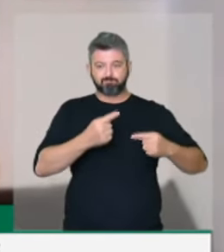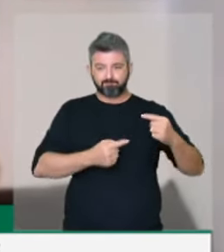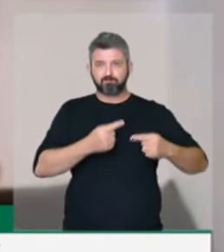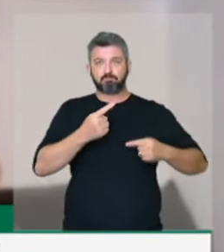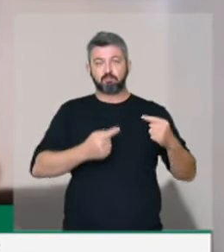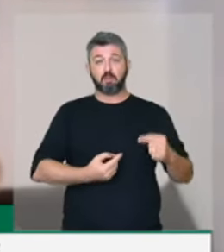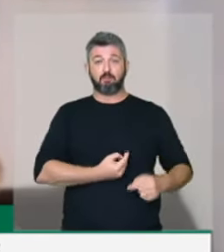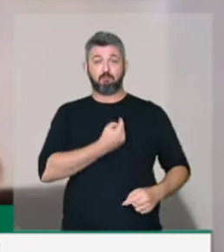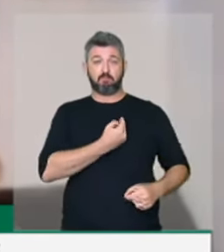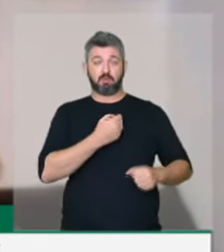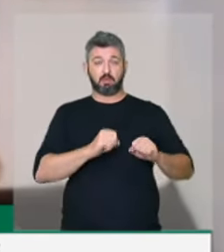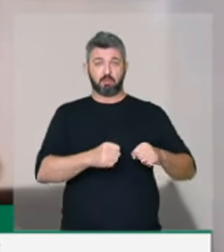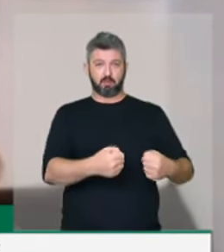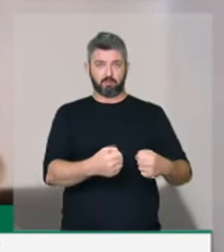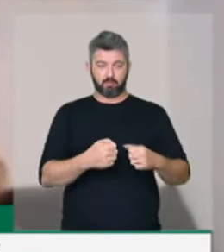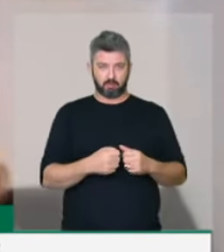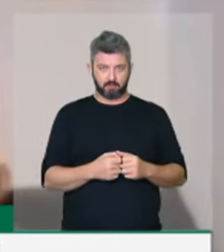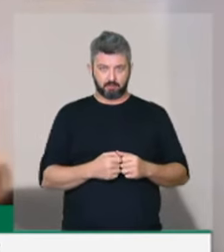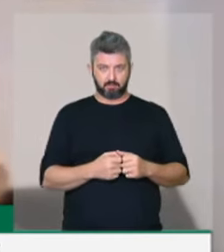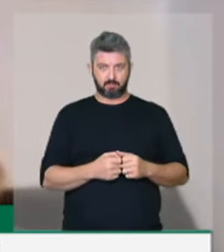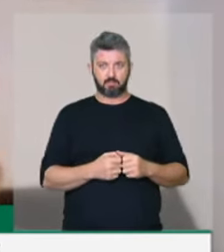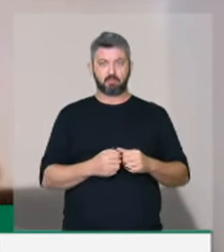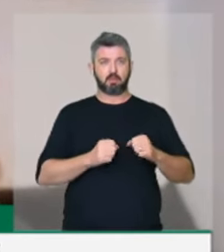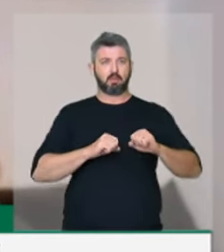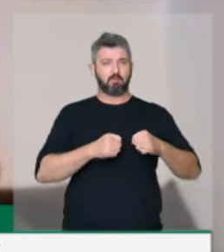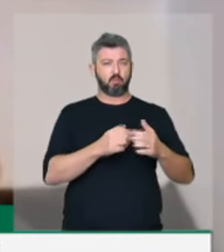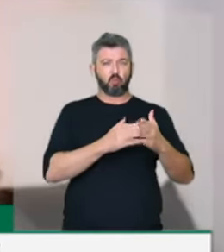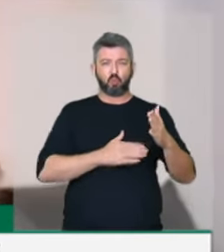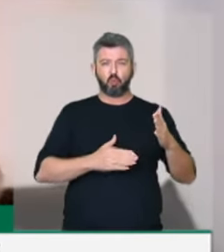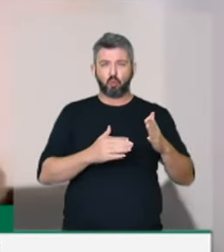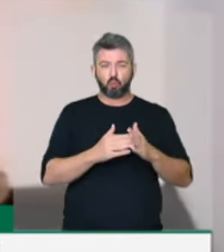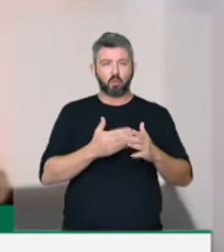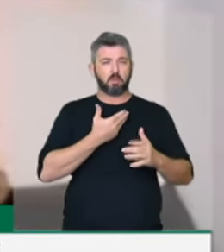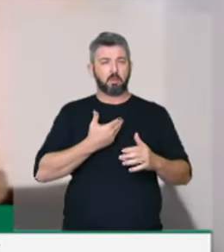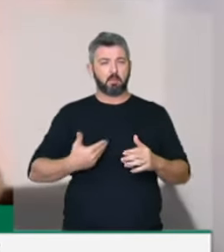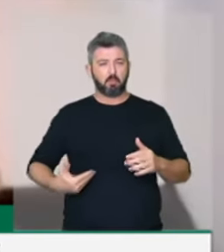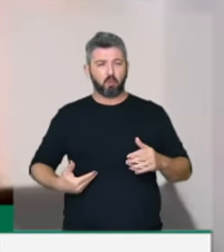TODA A REDE, SEJA ELA PÚBLICA COMPLEMENTAR OU PRIVADA. PARA ATENDER OS PACIENTES, TODAS AS